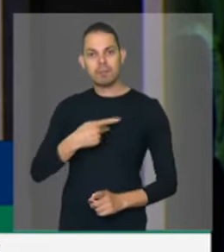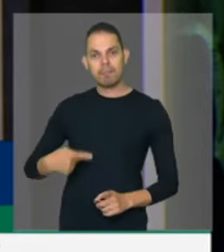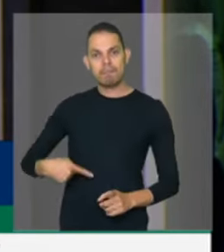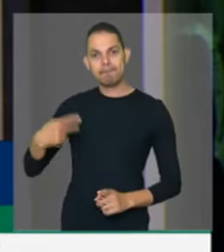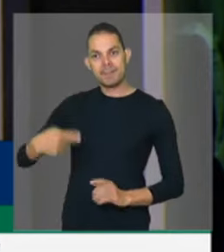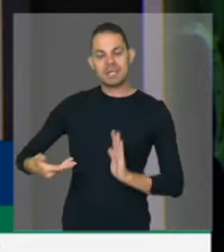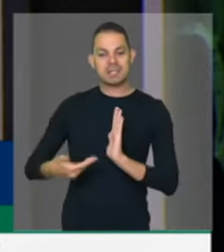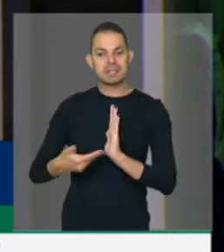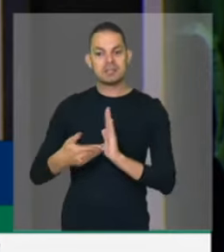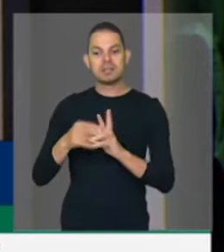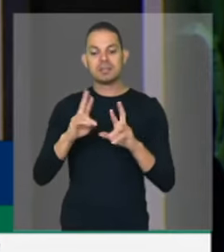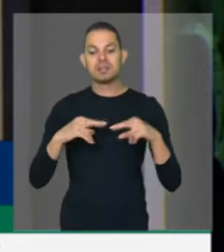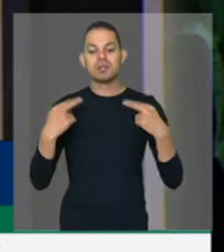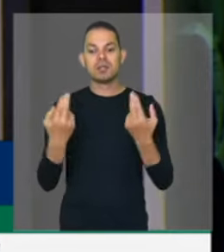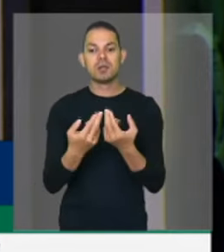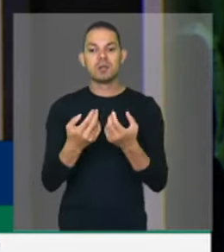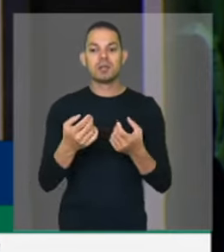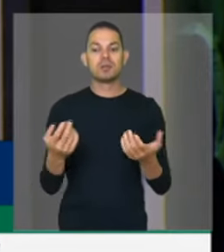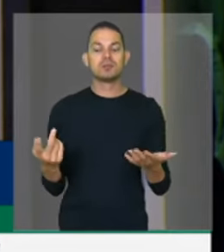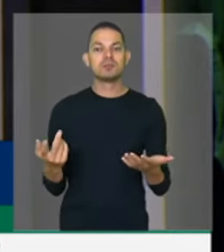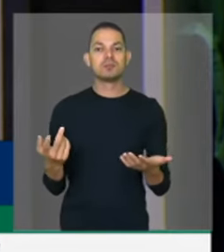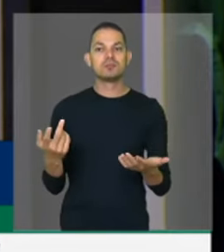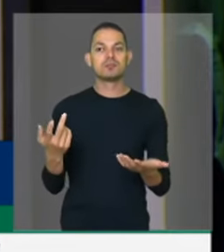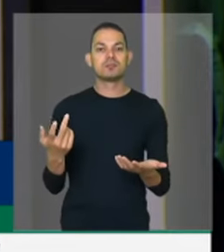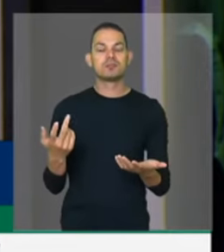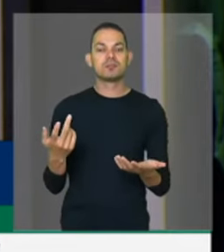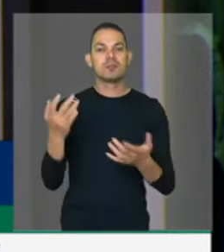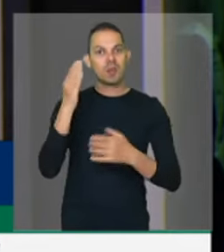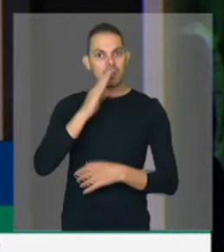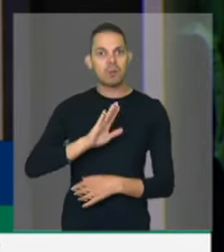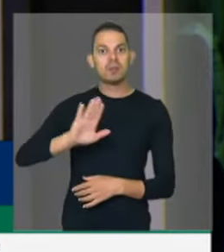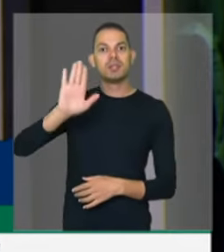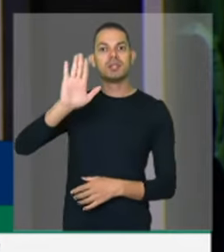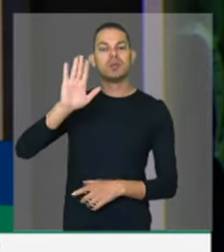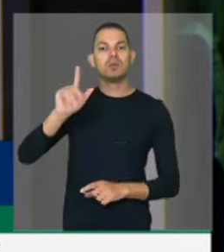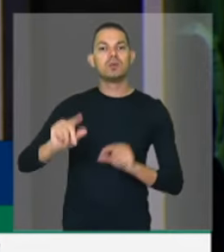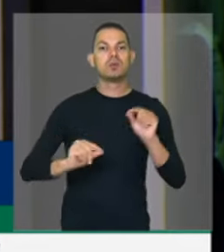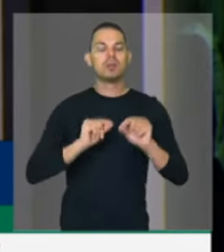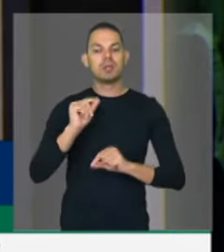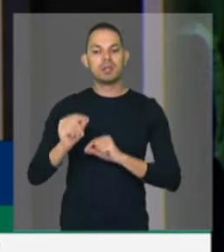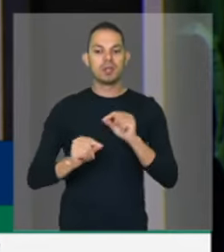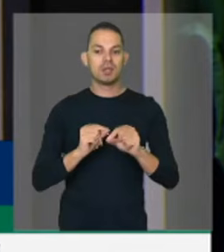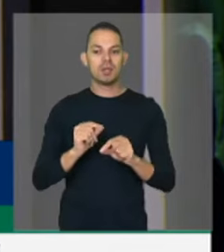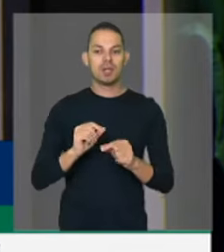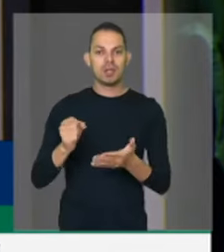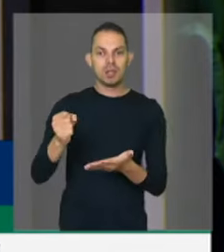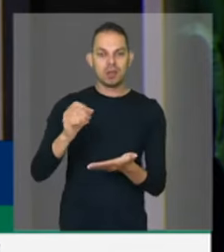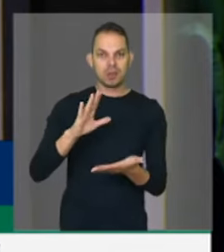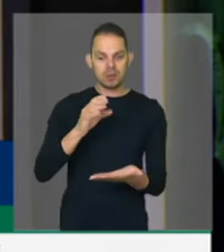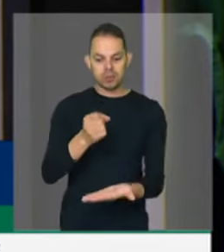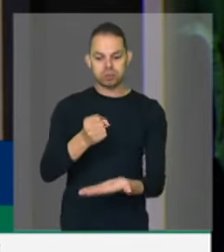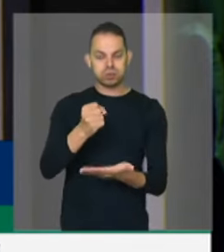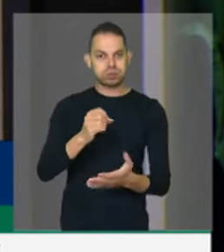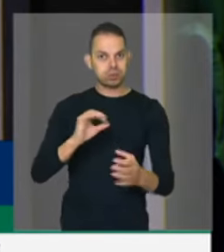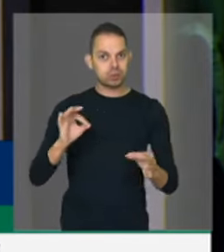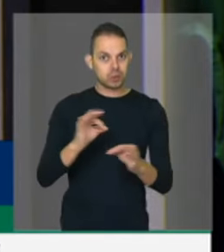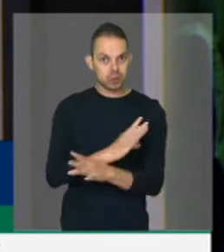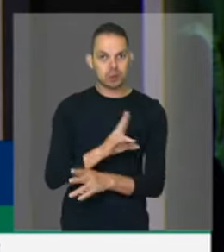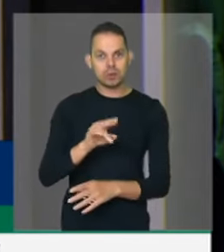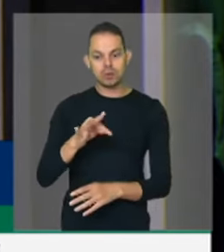PRESIDENTE DESSA CASA HOUVE A PALAVRA EMPENHADA DE QUE ERA PACOTE FECHADO, UTI COM OS SEUS INSUMOS, KIT INTUBAÇÃO E TUDO O QUE FOSSE NECESSÁRIO PARA QUE NÓS... TENTEMOS